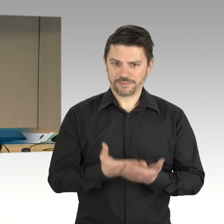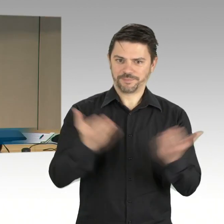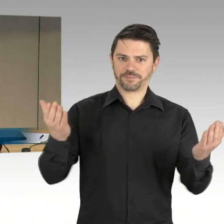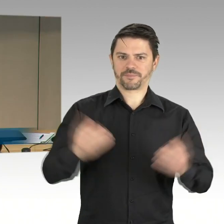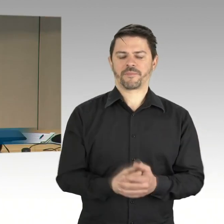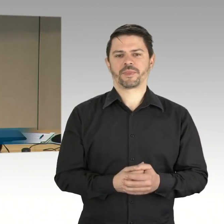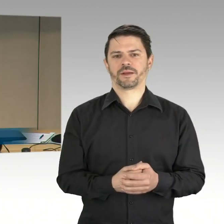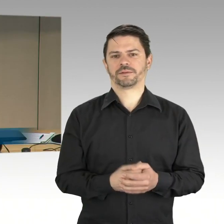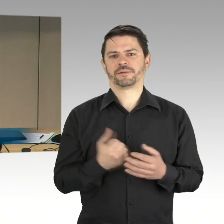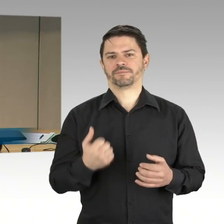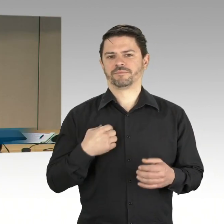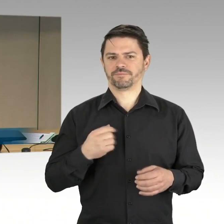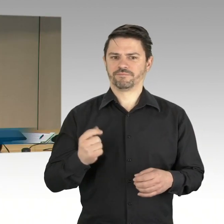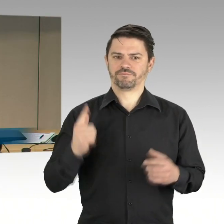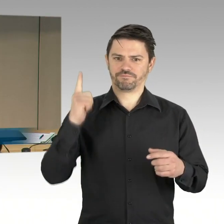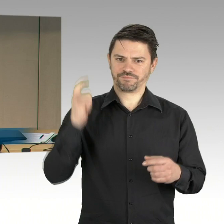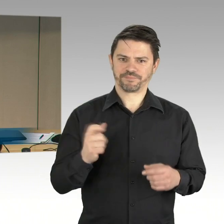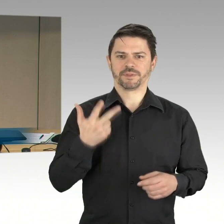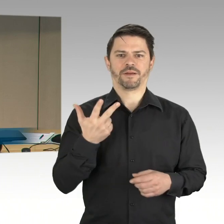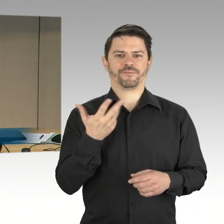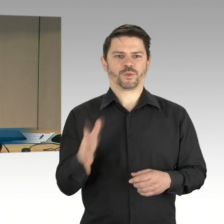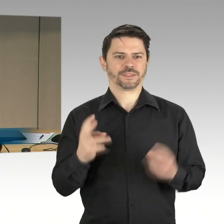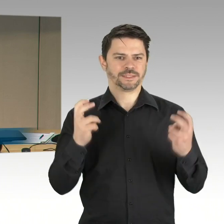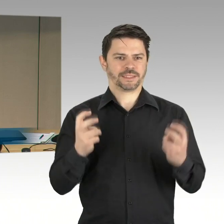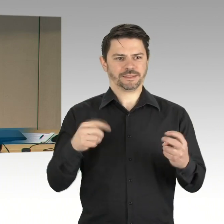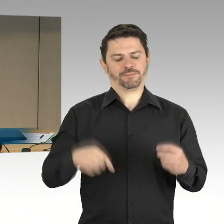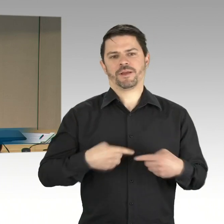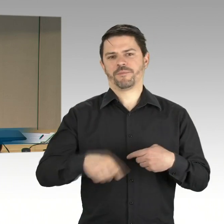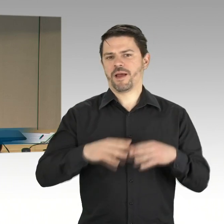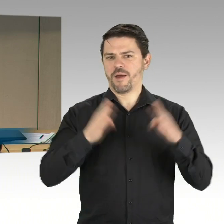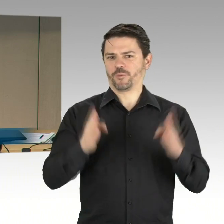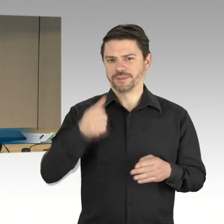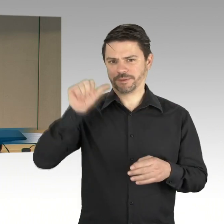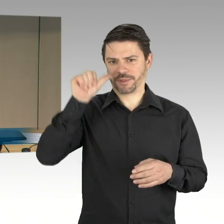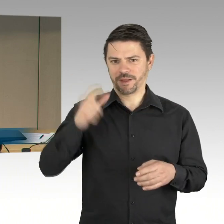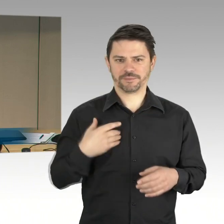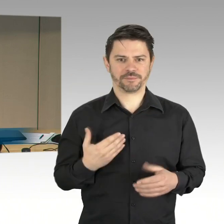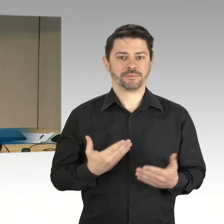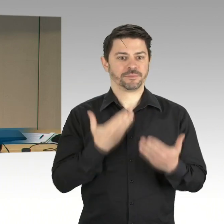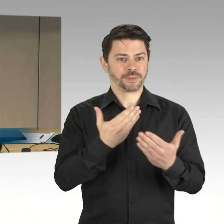Zuhörerinnen und Zuhörer sowie die Medienvertreterinnen und Medienvertreter sehr herzlich.